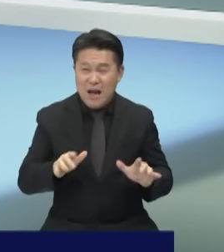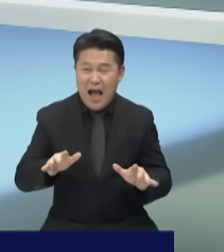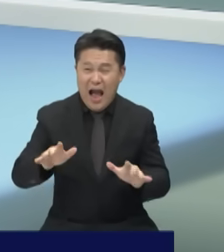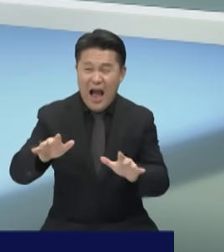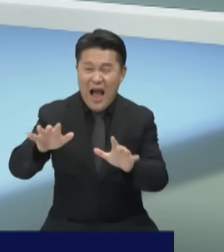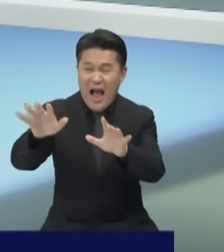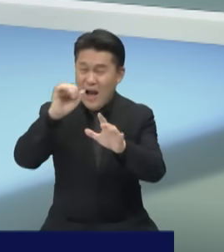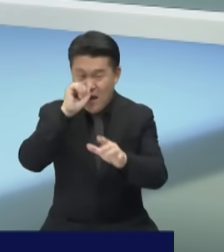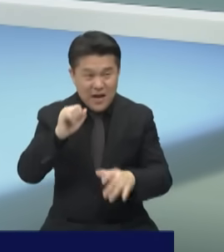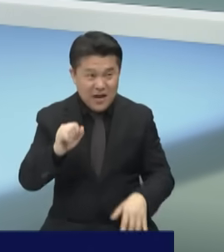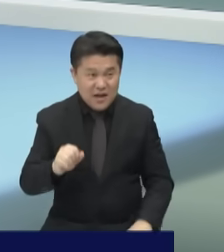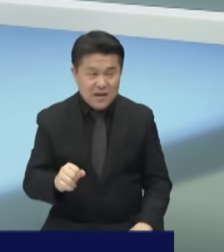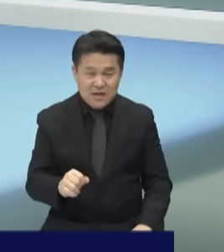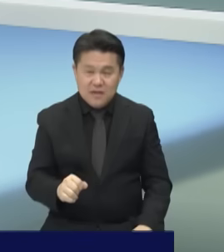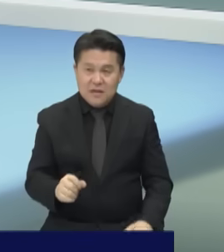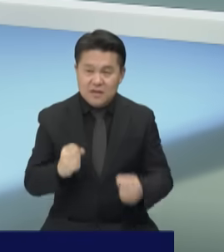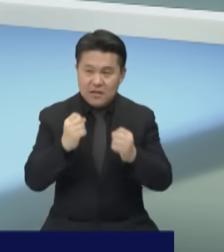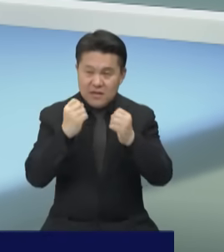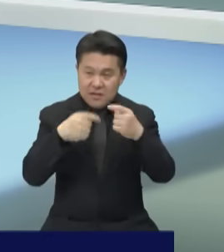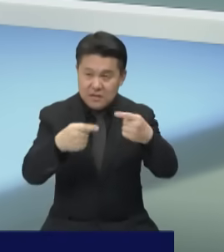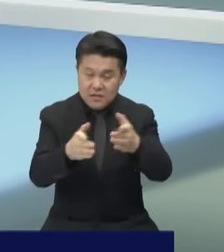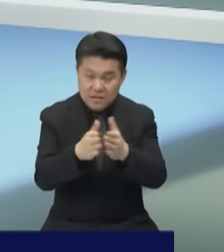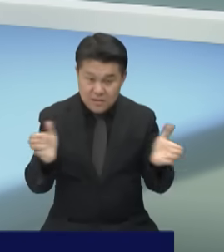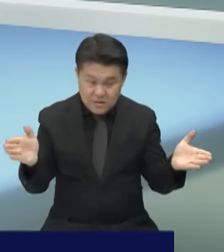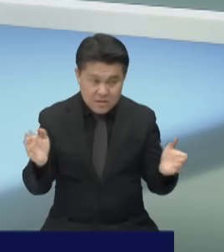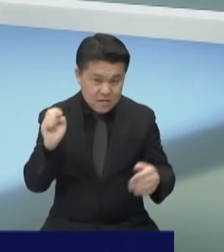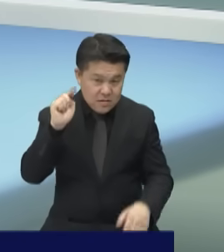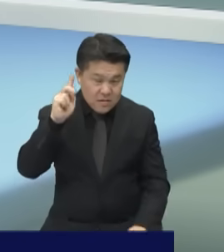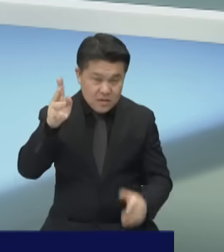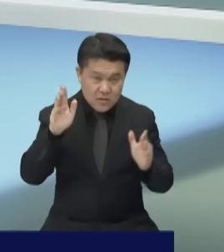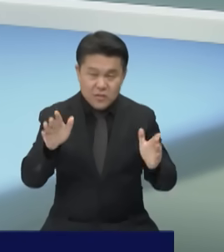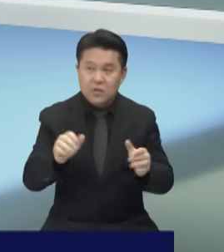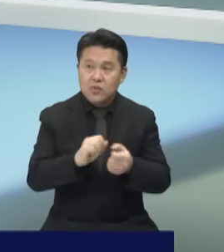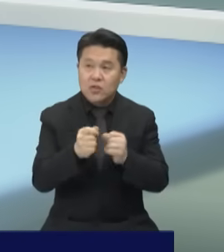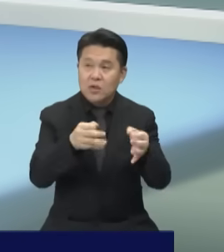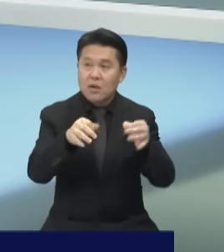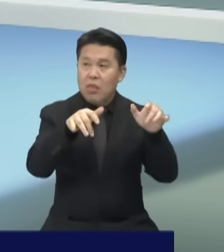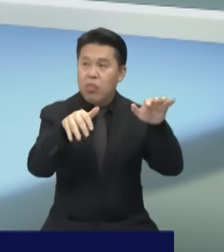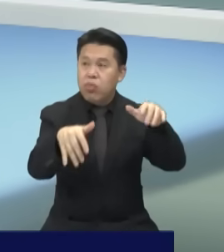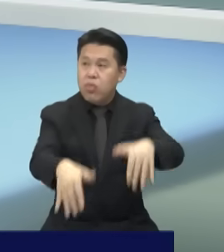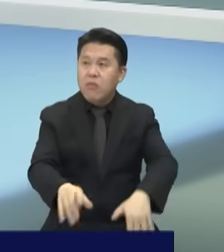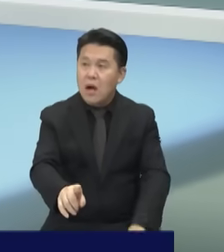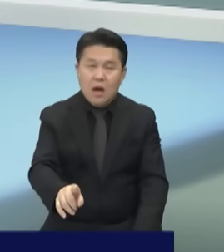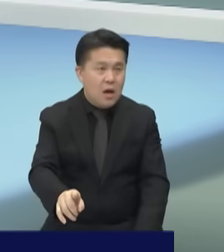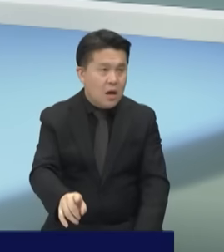그렇습니다. (앵커) 그런데 새해 들어서 지금 사흘 연속 하락세란 말이죠. 무슨 일이 벌어진 건가요?